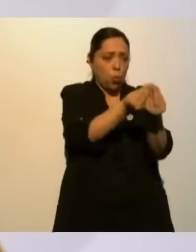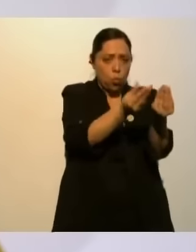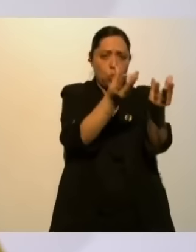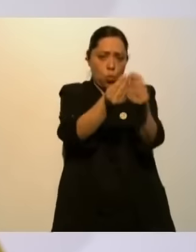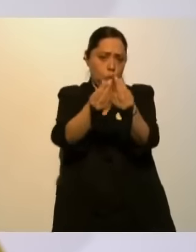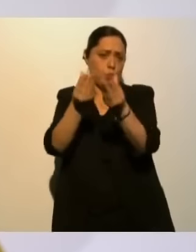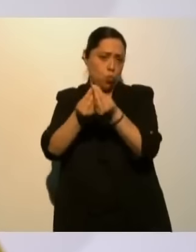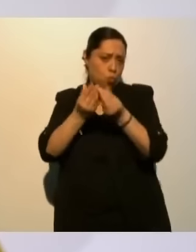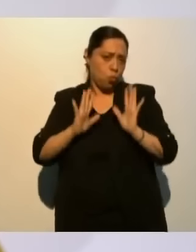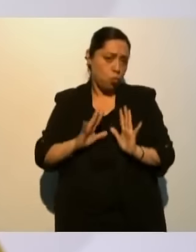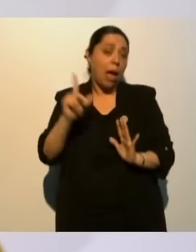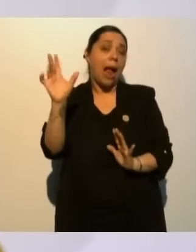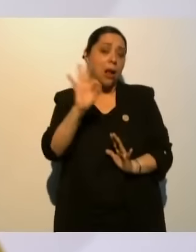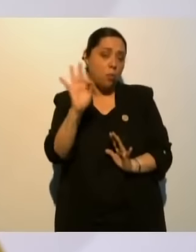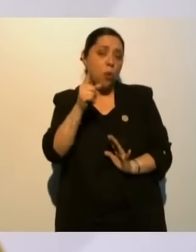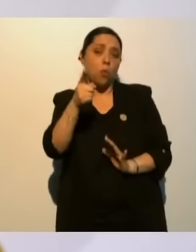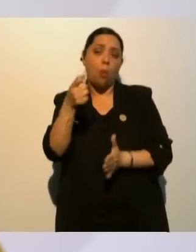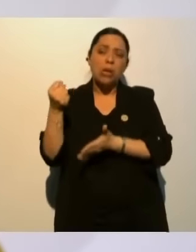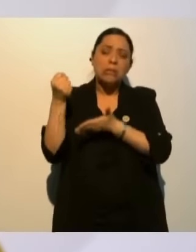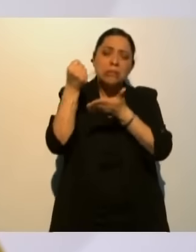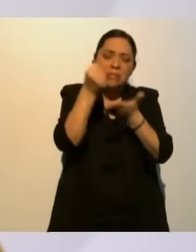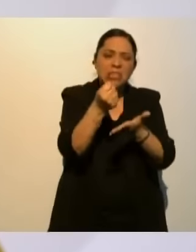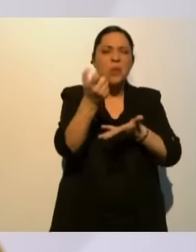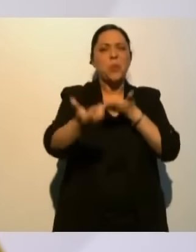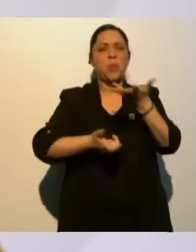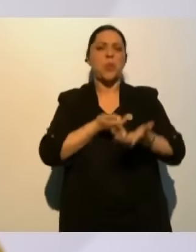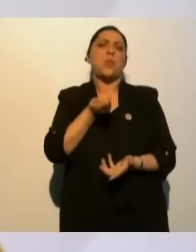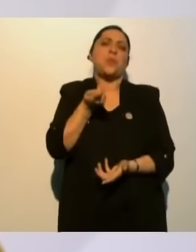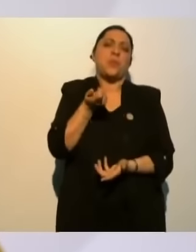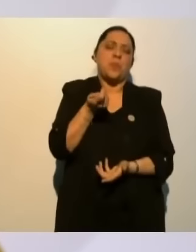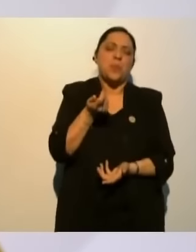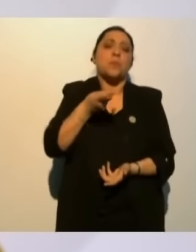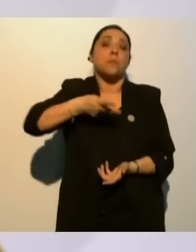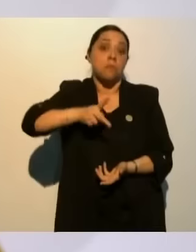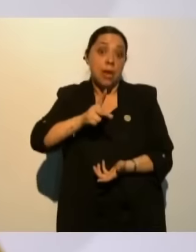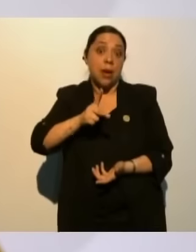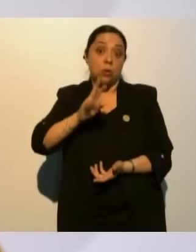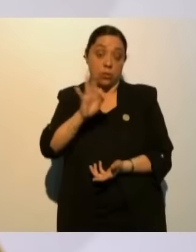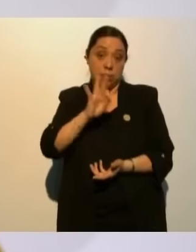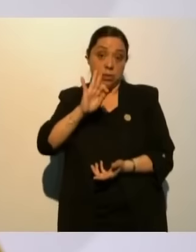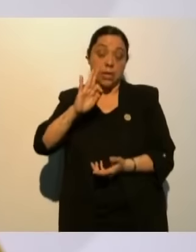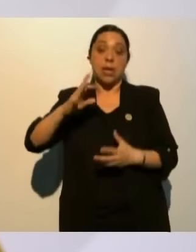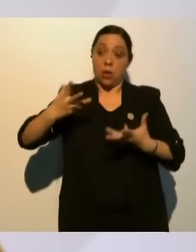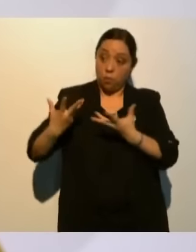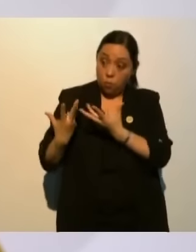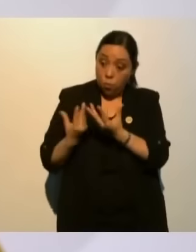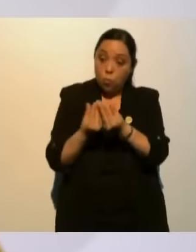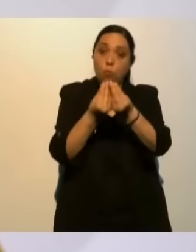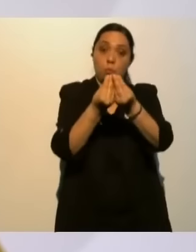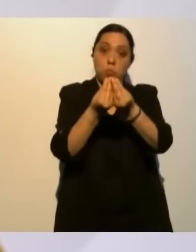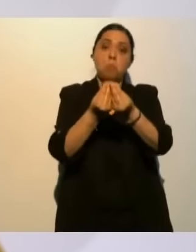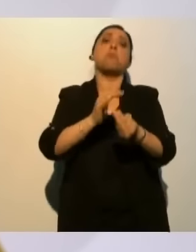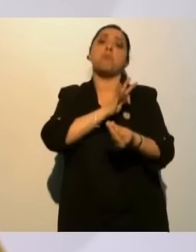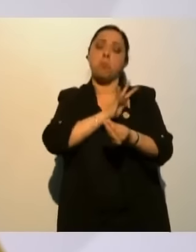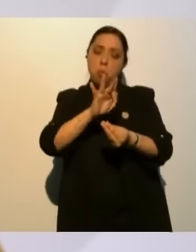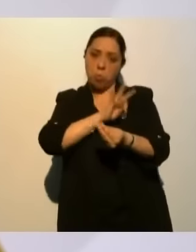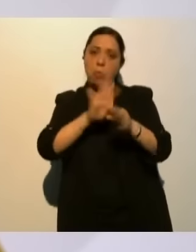recurso pero si lo ponemos juntos Entonces vamos a poder resolver más problemas el tercer punto